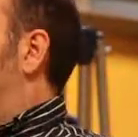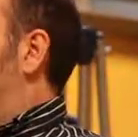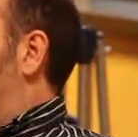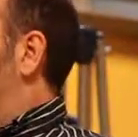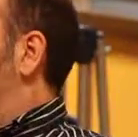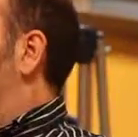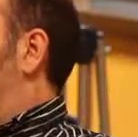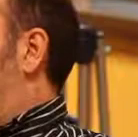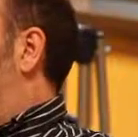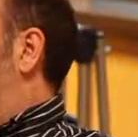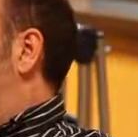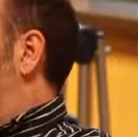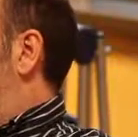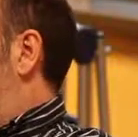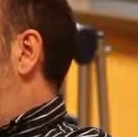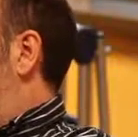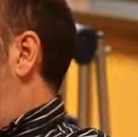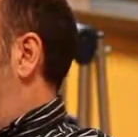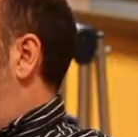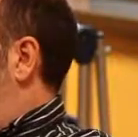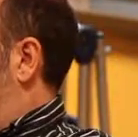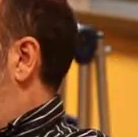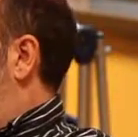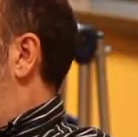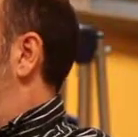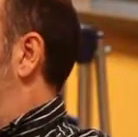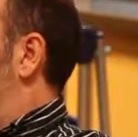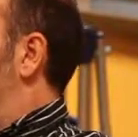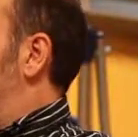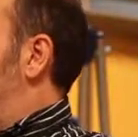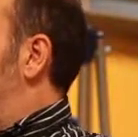los que además de cargarse la banca y generar estos agujeros, no